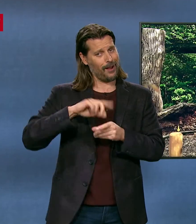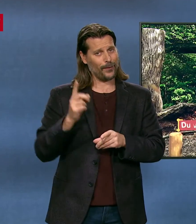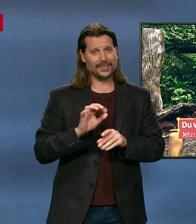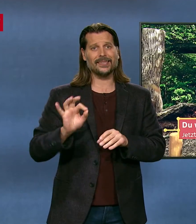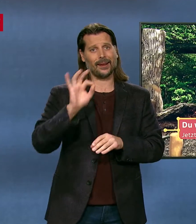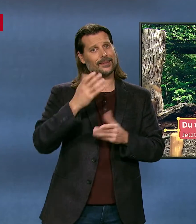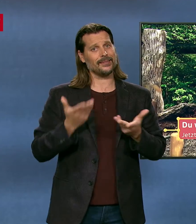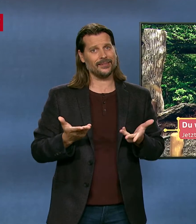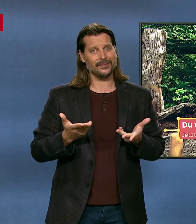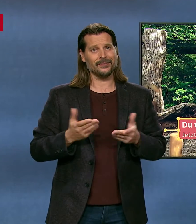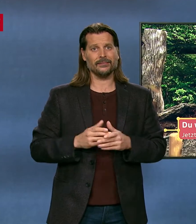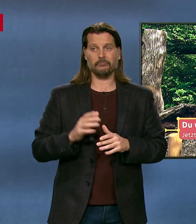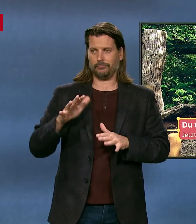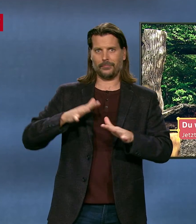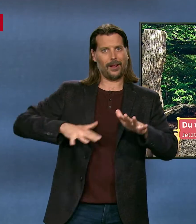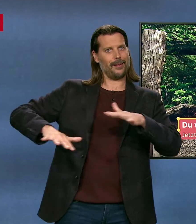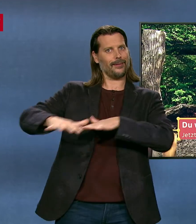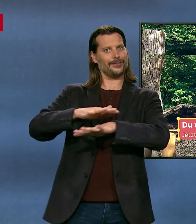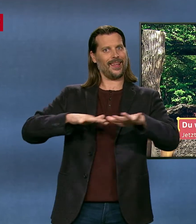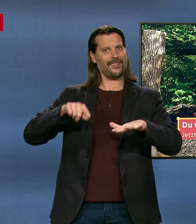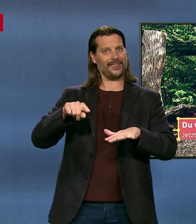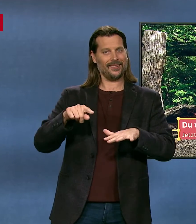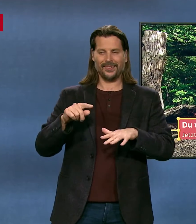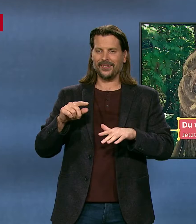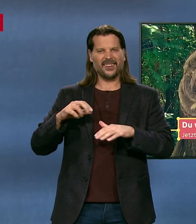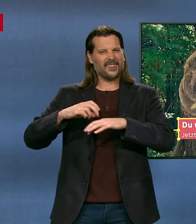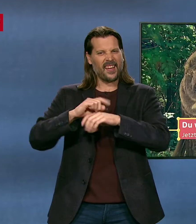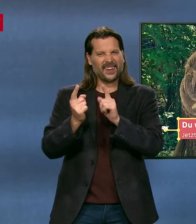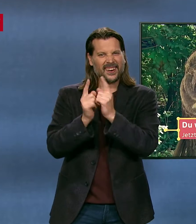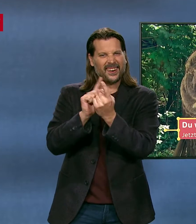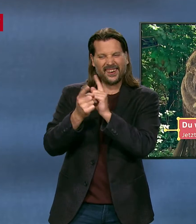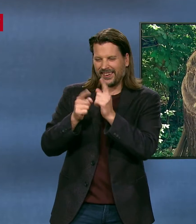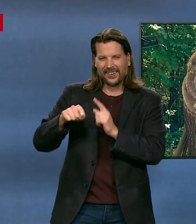Mit dem Käfertreff, einer Art Landschaft, die speziell auf Käfer abgestimmt ist,